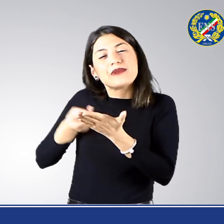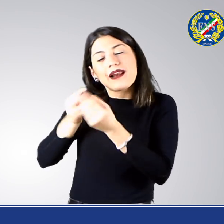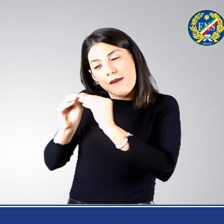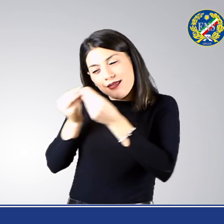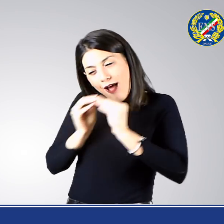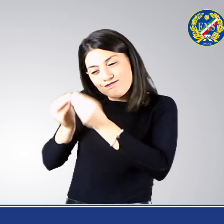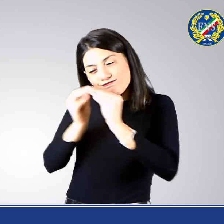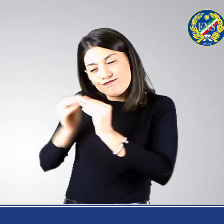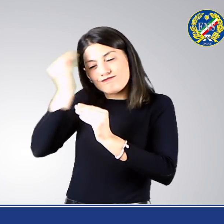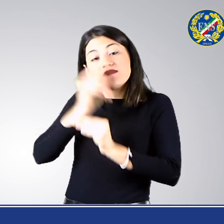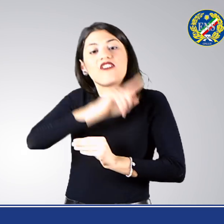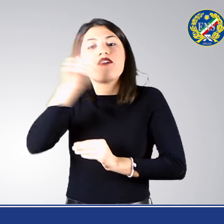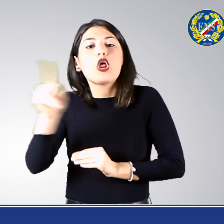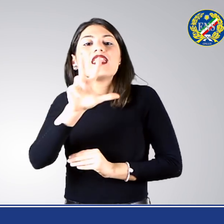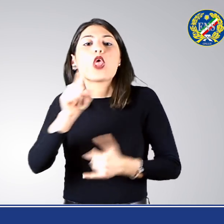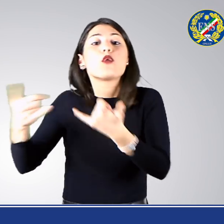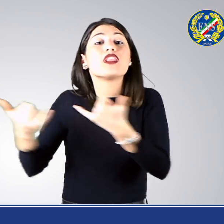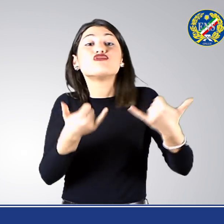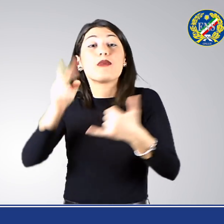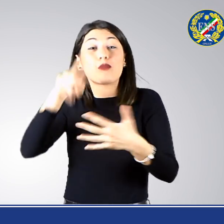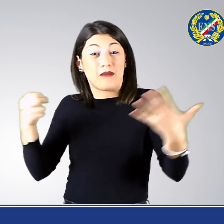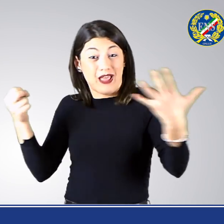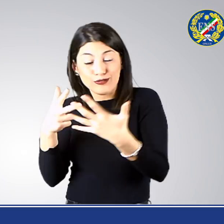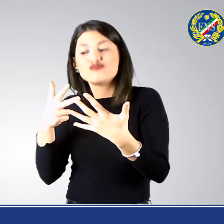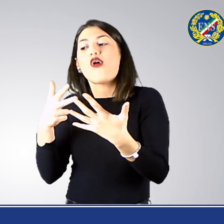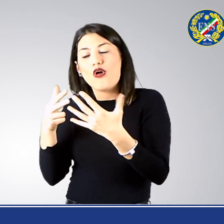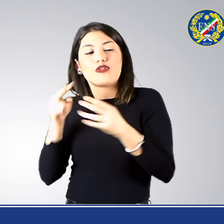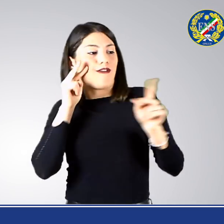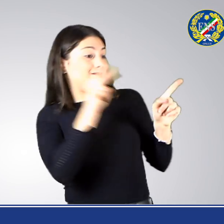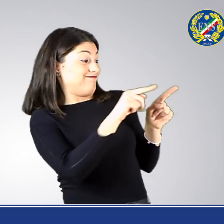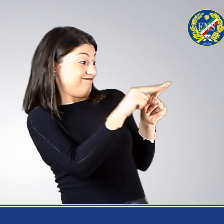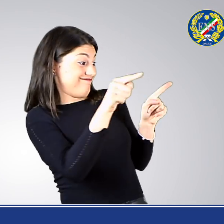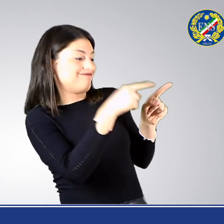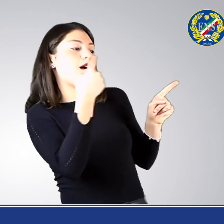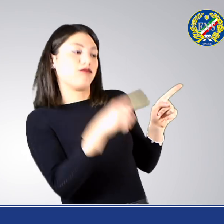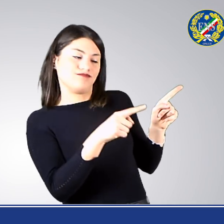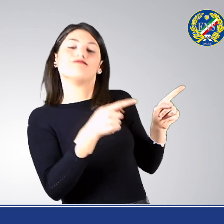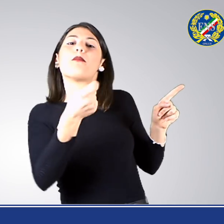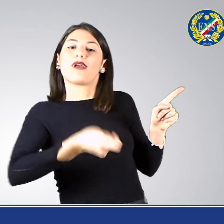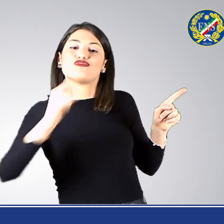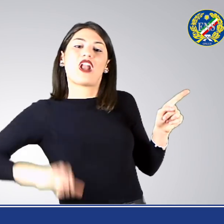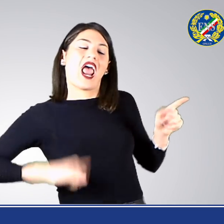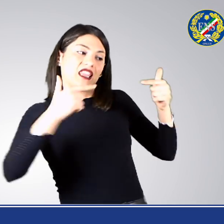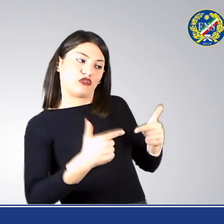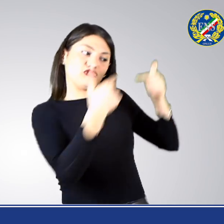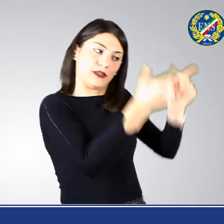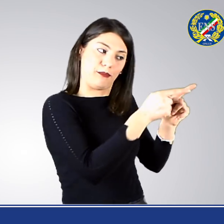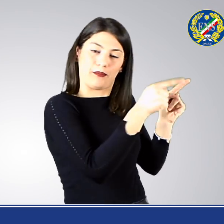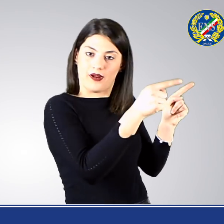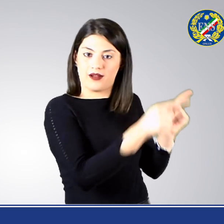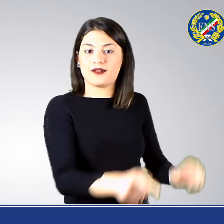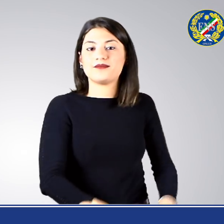(o anticipata) ai lavoratori che hanno 63 anni di età